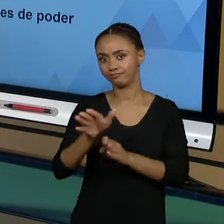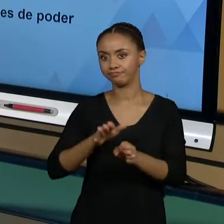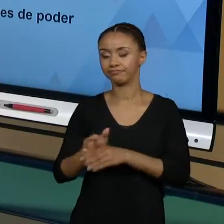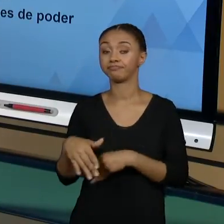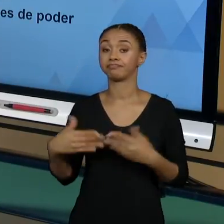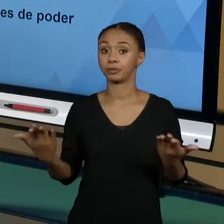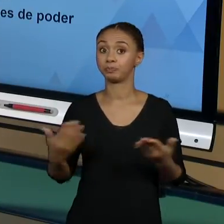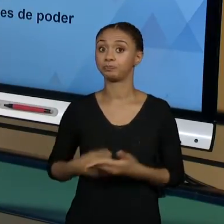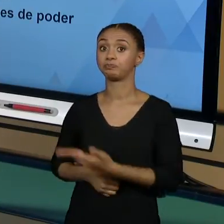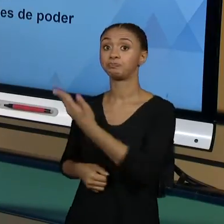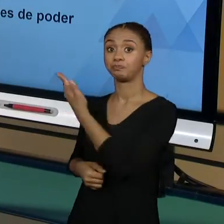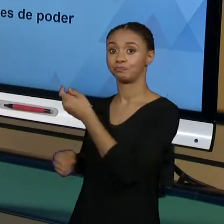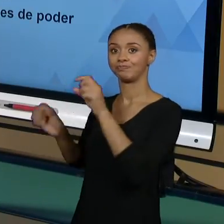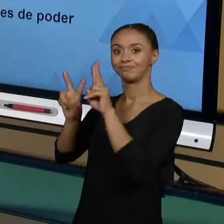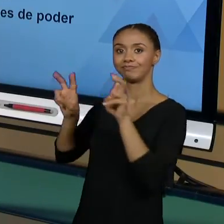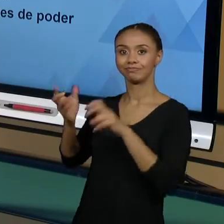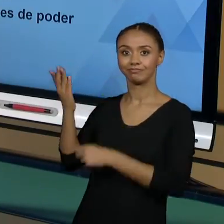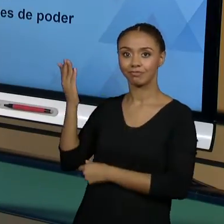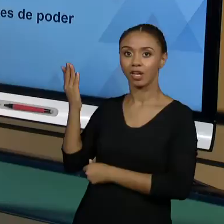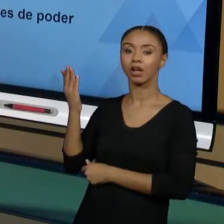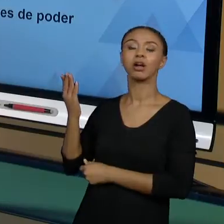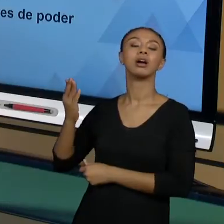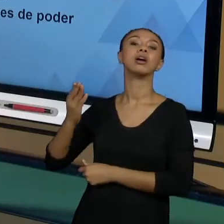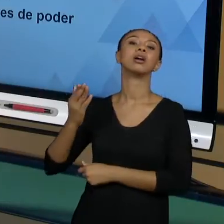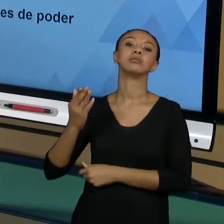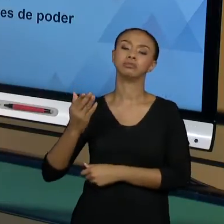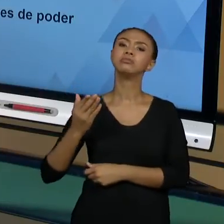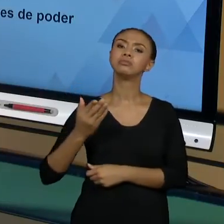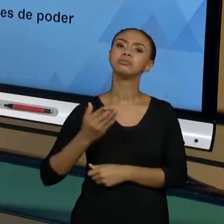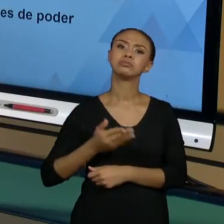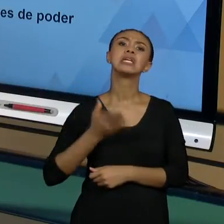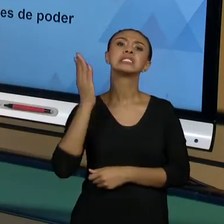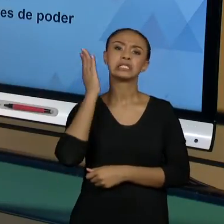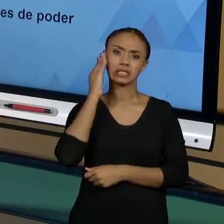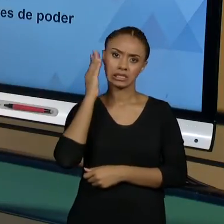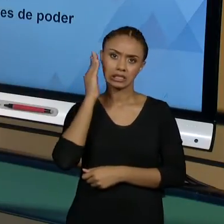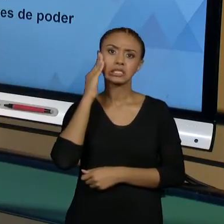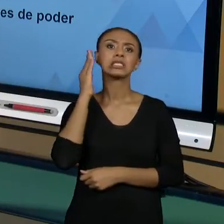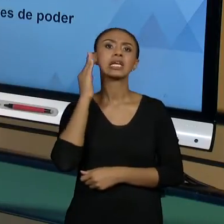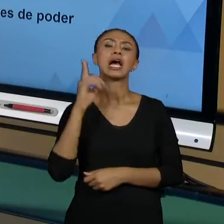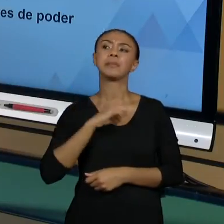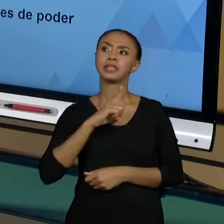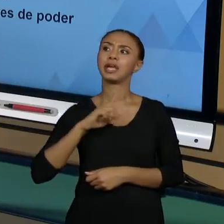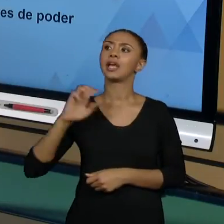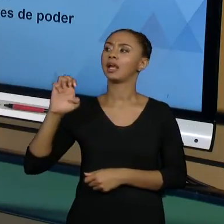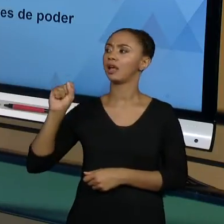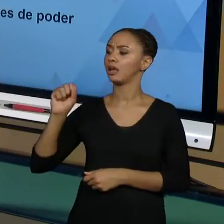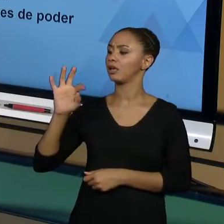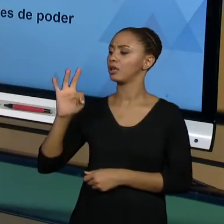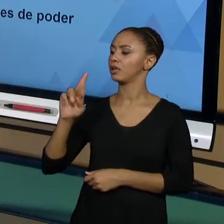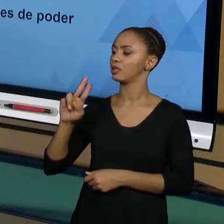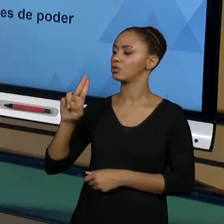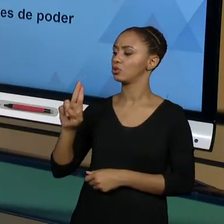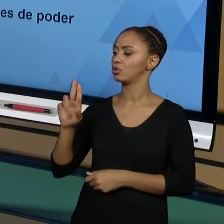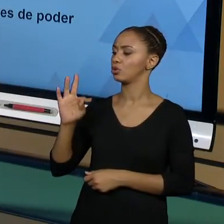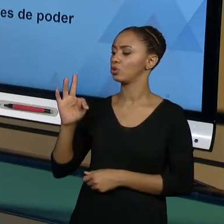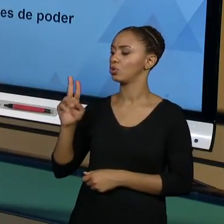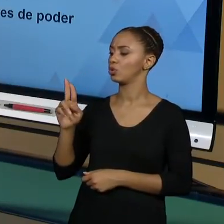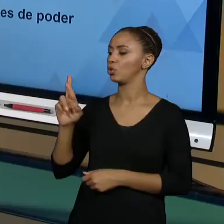ELE RECONHECE AS CONTRIBUIÇÕES DO ESTRUTURALISMO E AQUI A GENTE ESTÁ SE REFERINDO, SOBRETUDO, ÀS